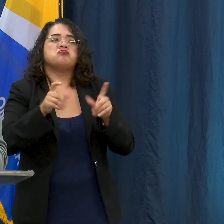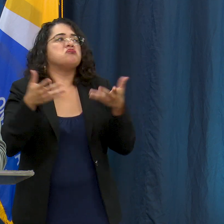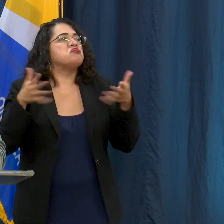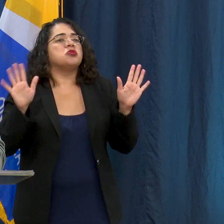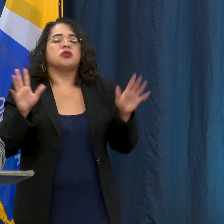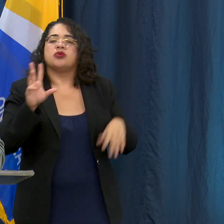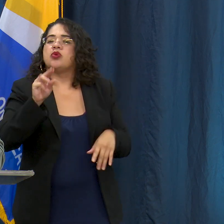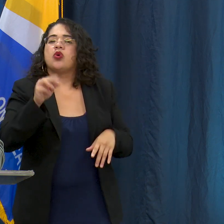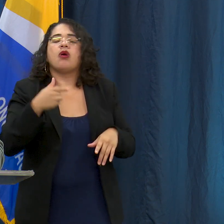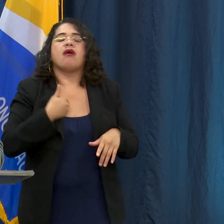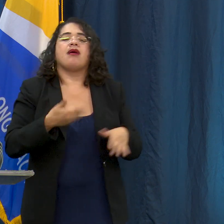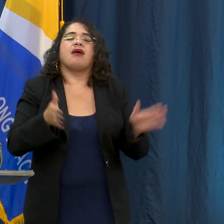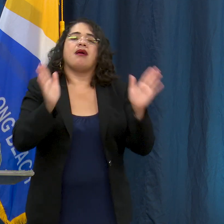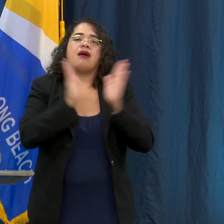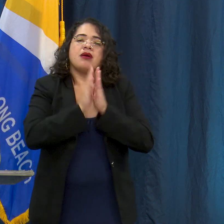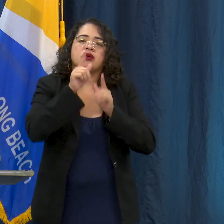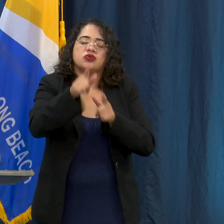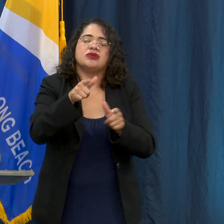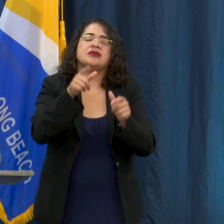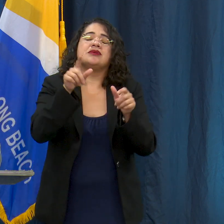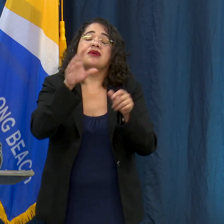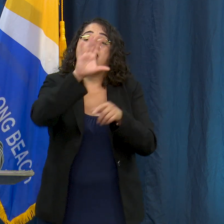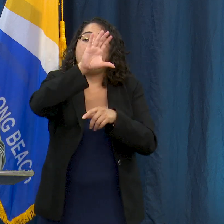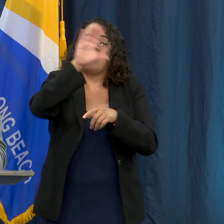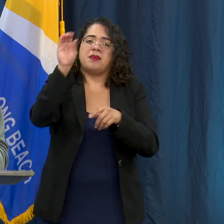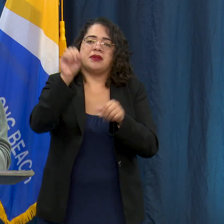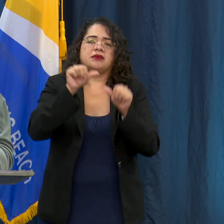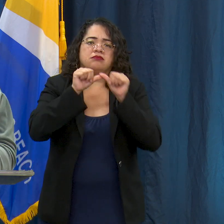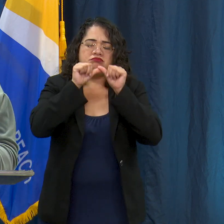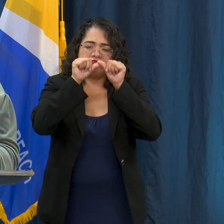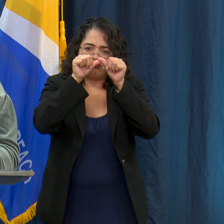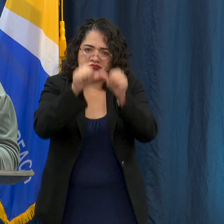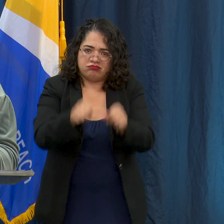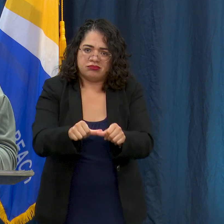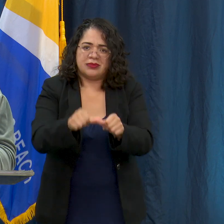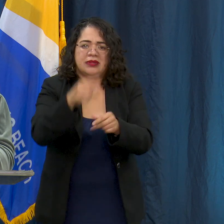empleados que si Anna tomando prevas del v rose no necessary